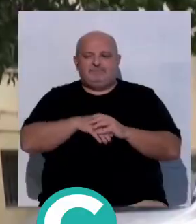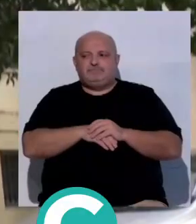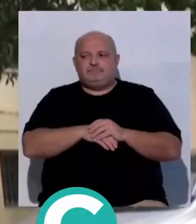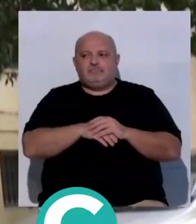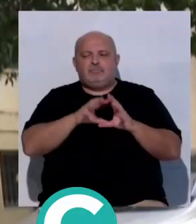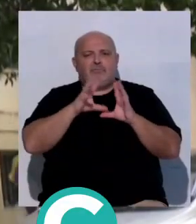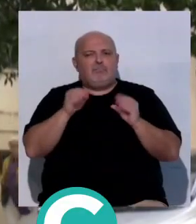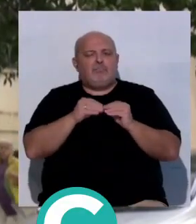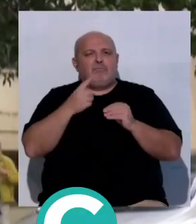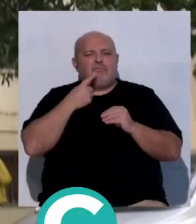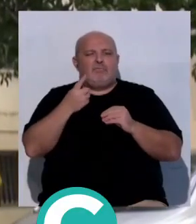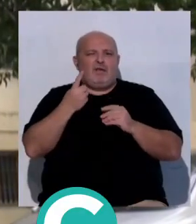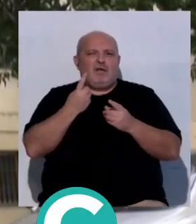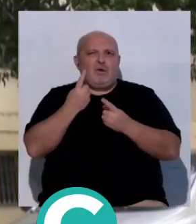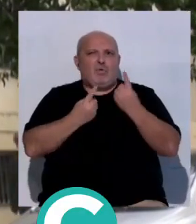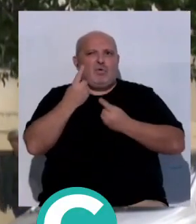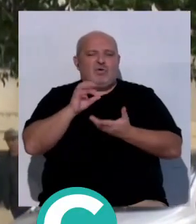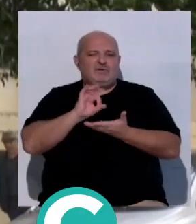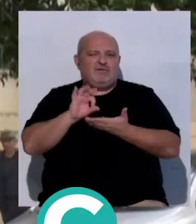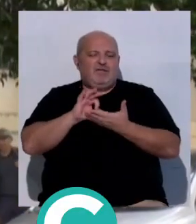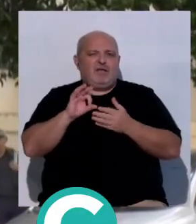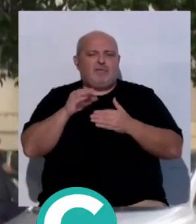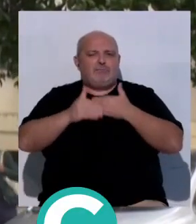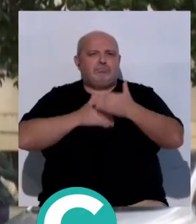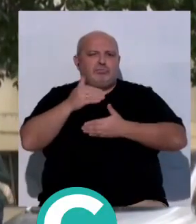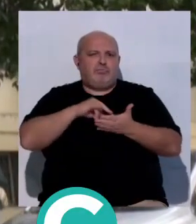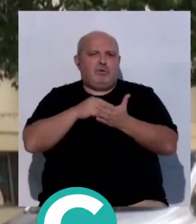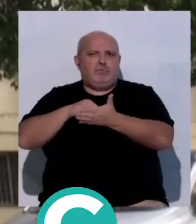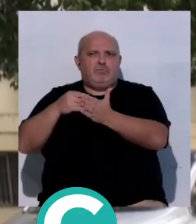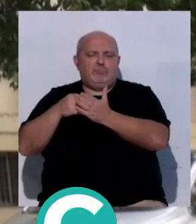respecto a las infraestructuras Ha señalado El Avance de varios proyectos que se habían marcado